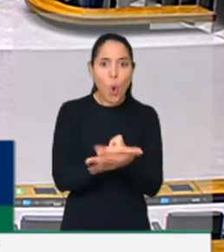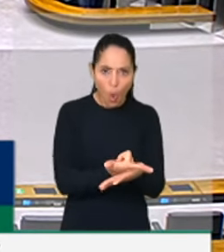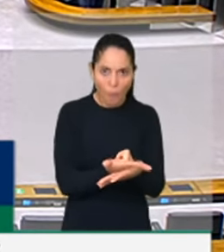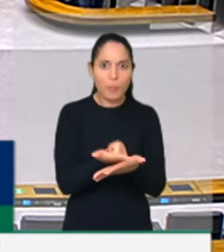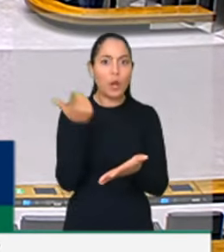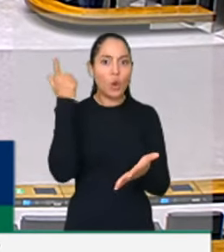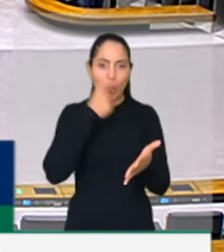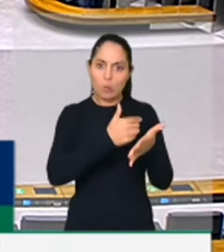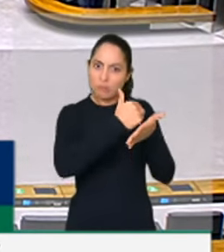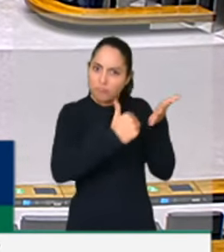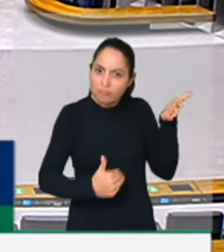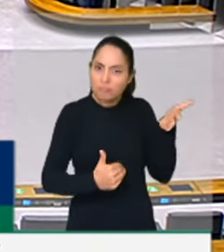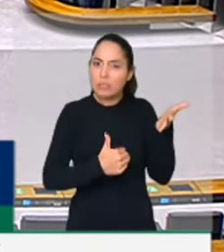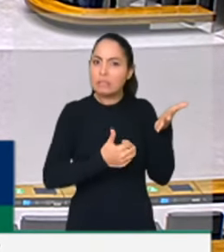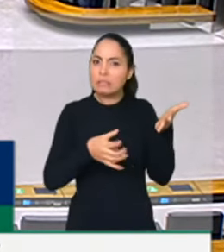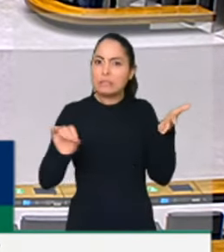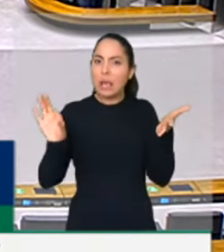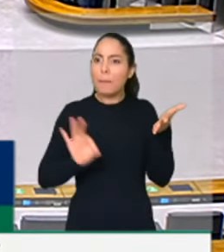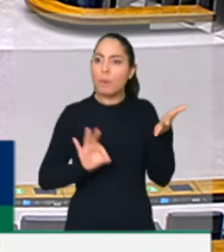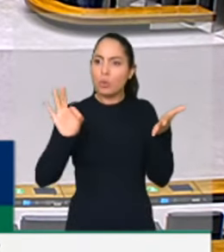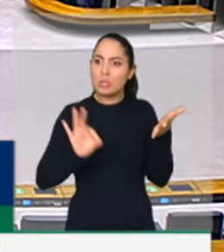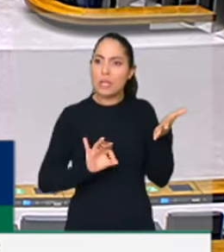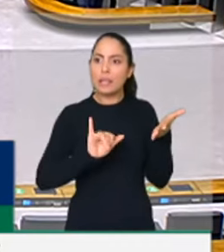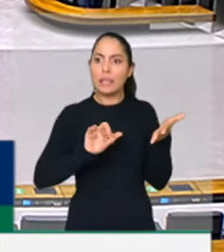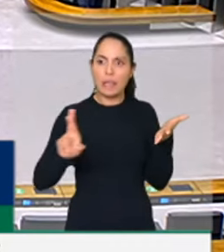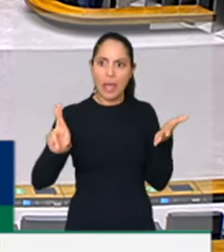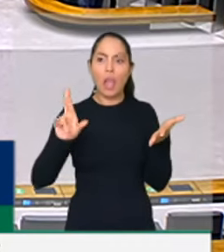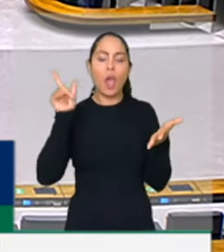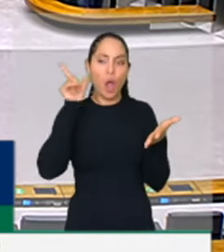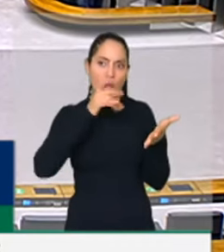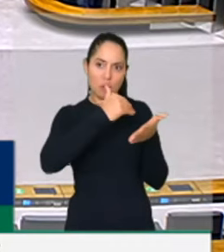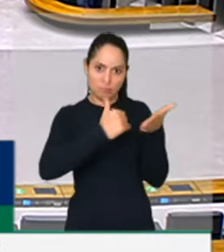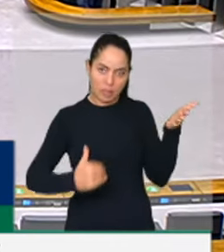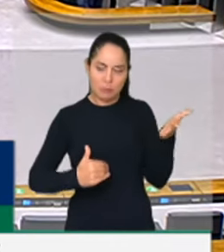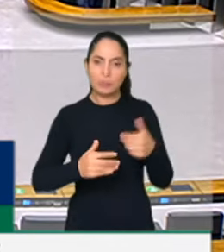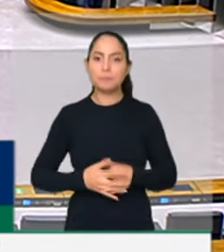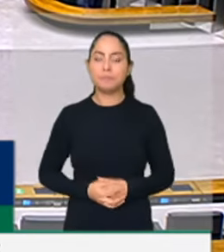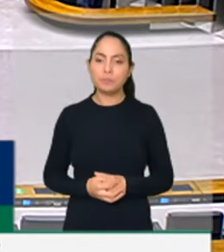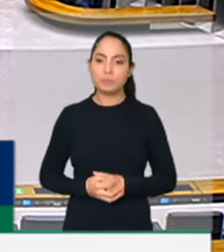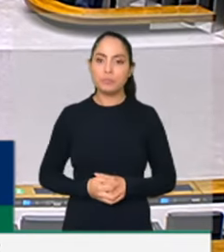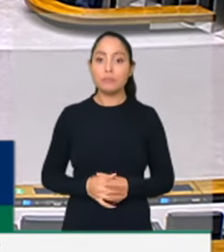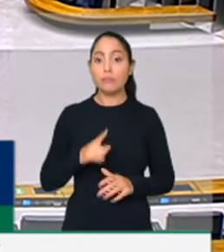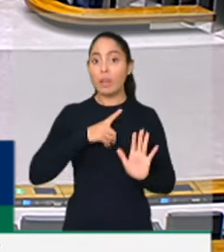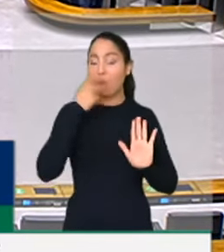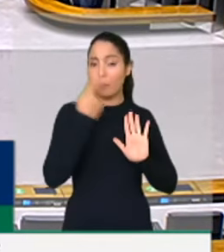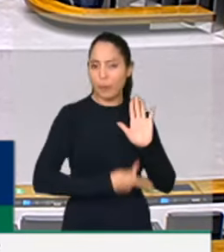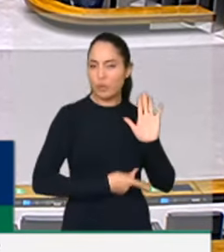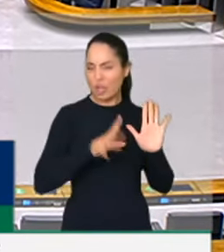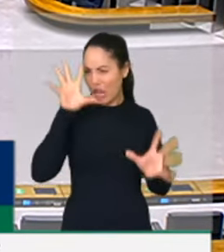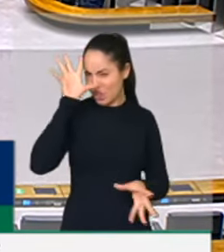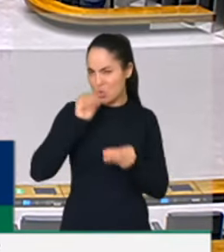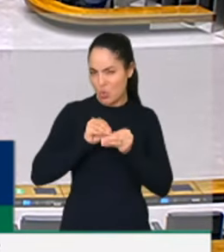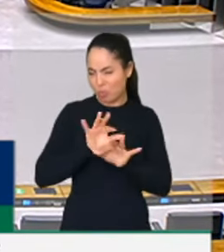RESUMO DO QUE TRATA O PROJETO, TEVE A URGÊNCIA APROVADA E ISSO SIGNIFICA QUE JÁ PODE SER DISCUTIDO E VOTADO NO MESMO DIA... É UM ACORDO QUE TEM TEM PARA SER A PROPOSTA DA